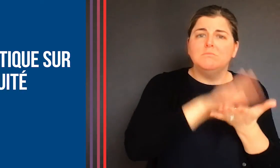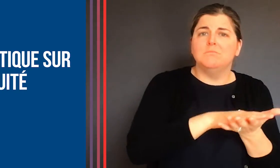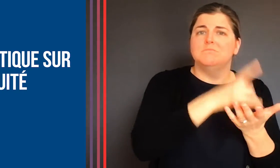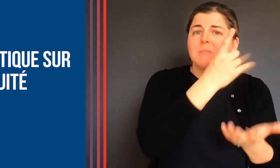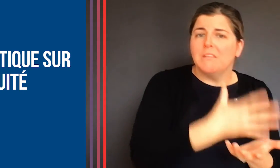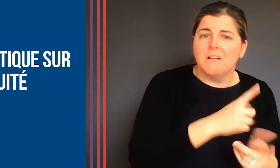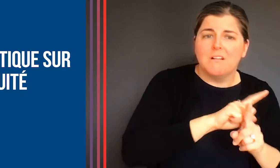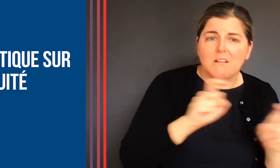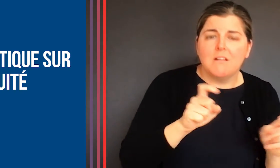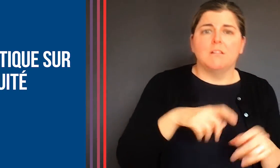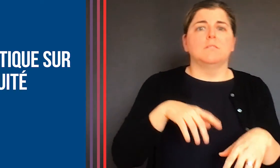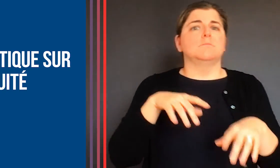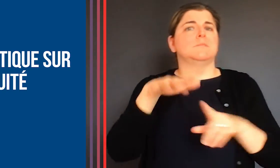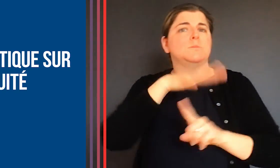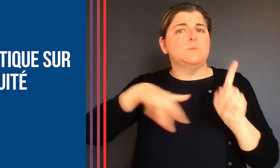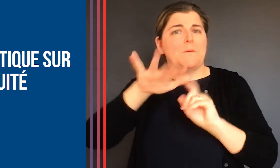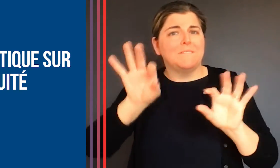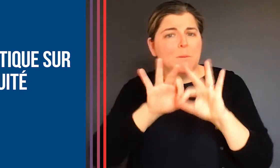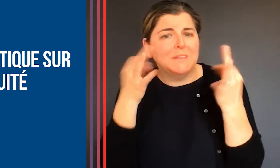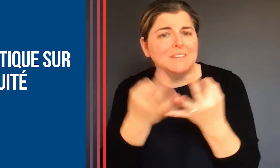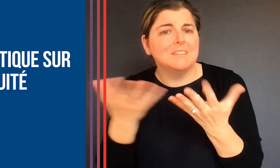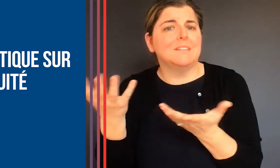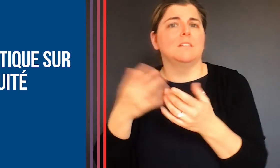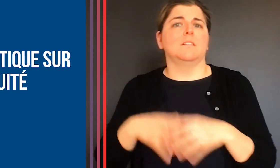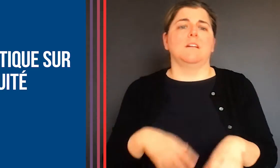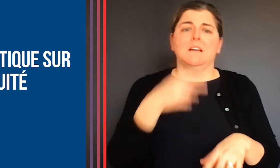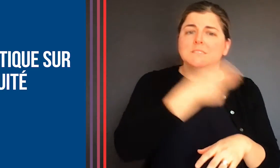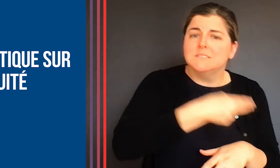l’état matrimonial, la situation familiale,